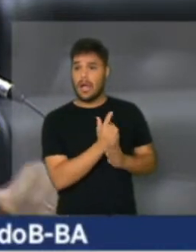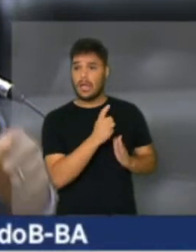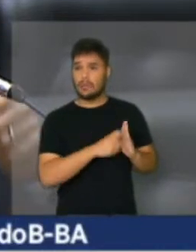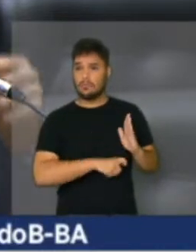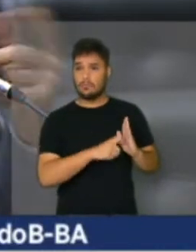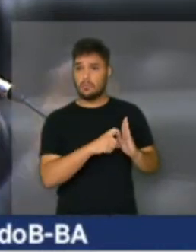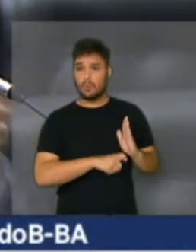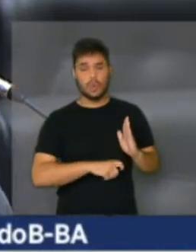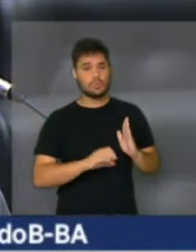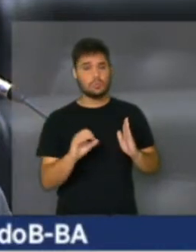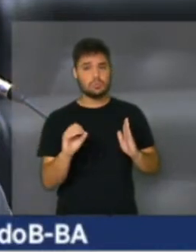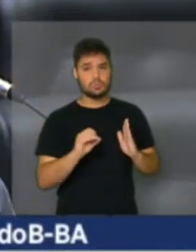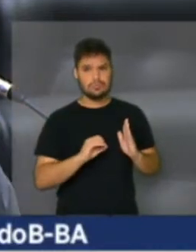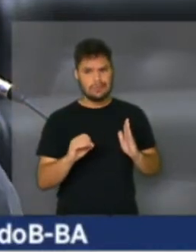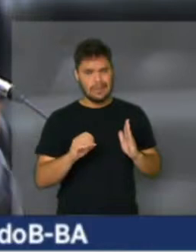QUE INCLUSIVE... OS CONTROLES DE OPERAÇÃO FINANCEIRA QUE